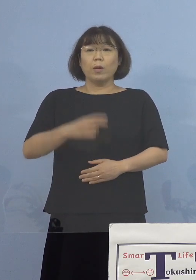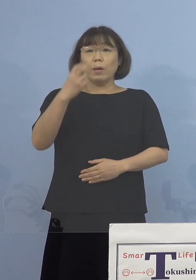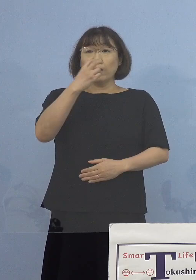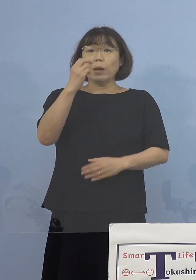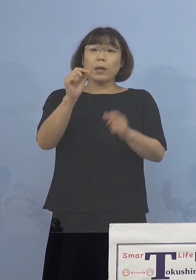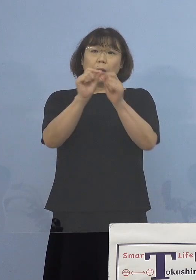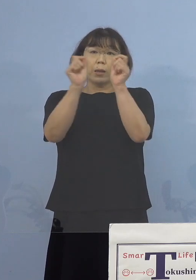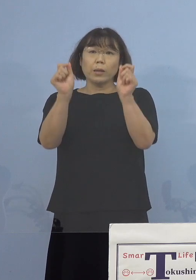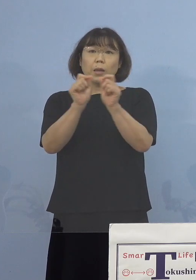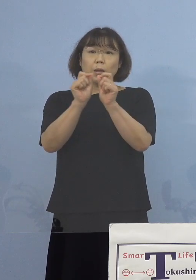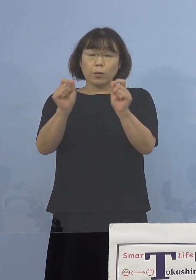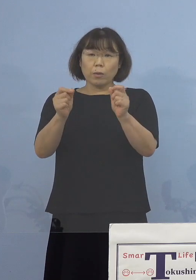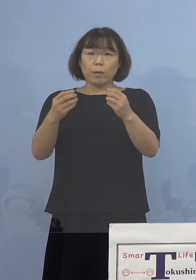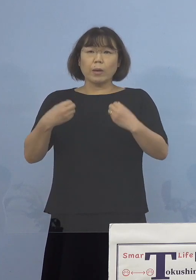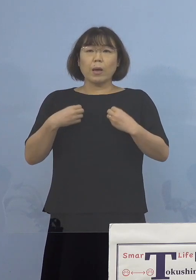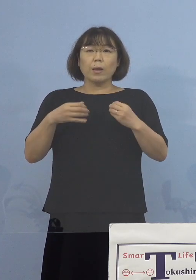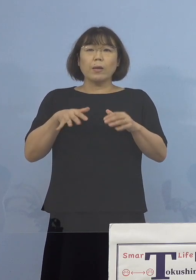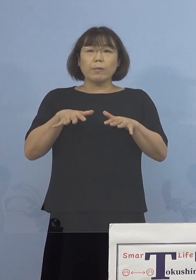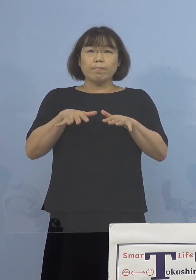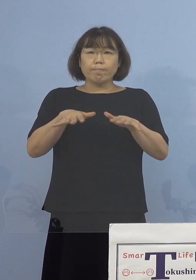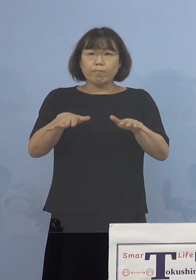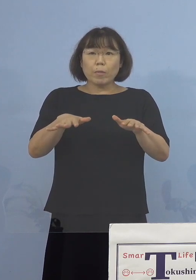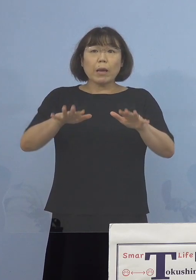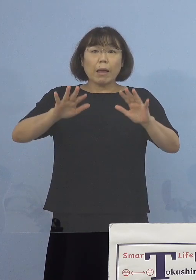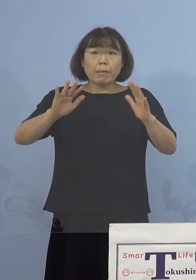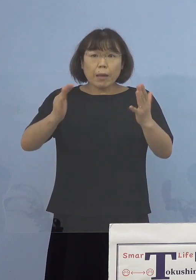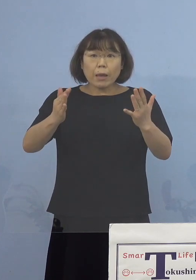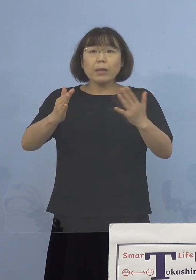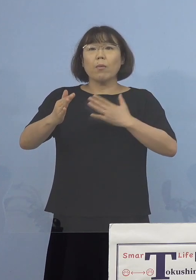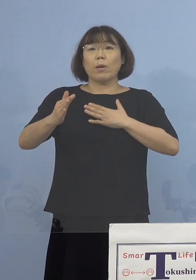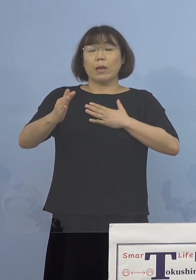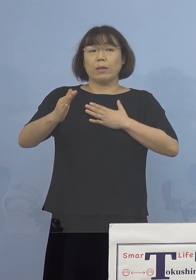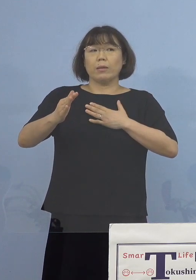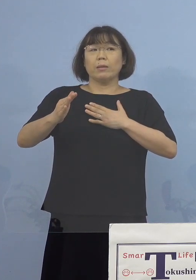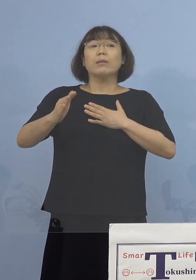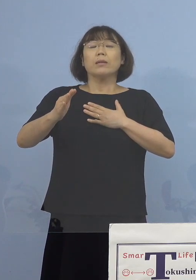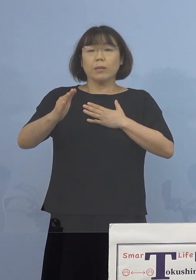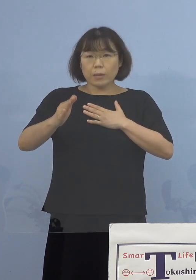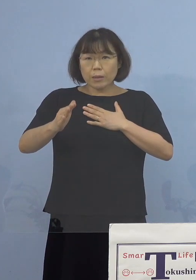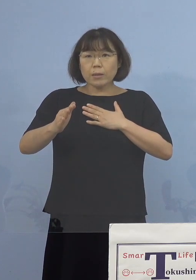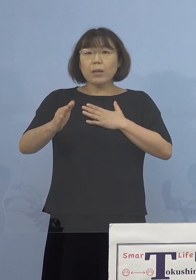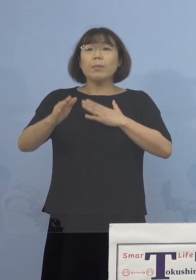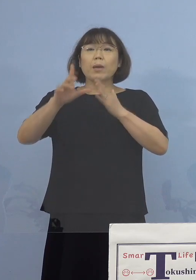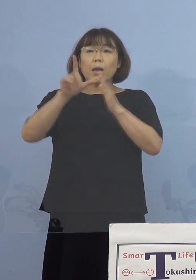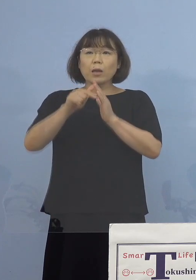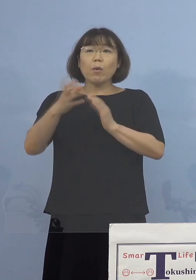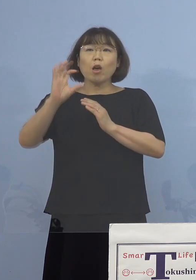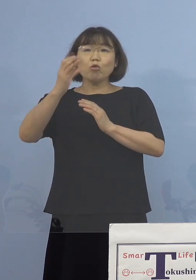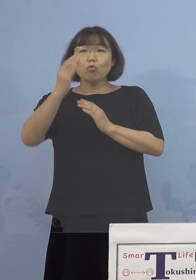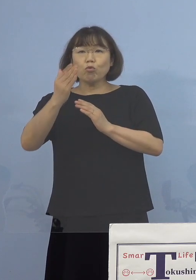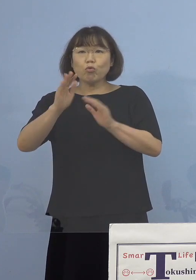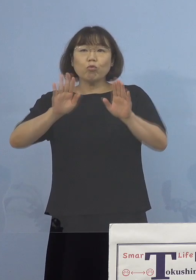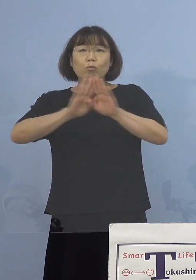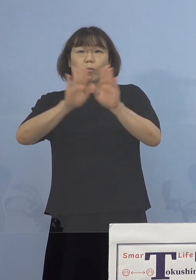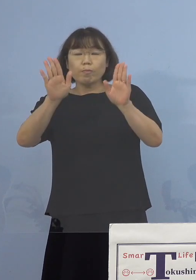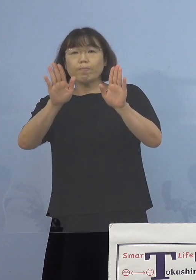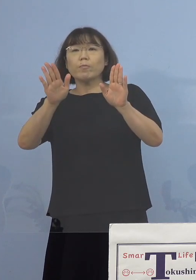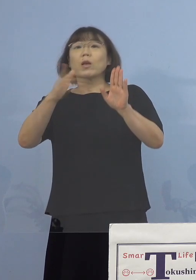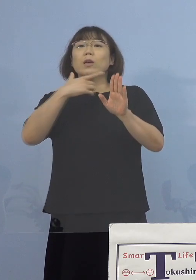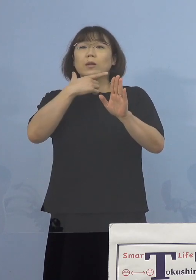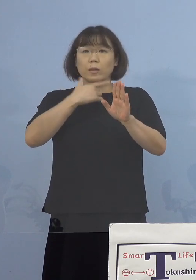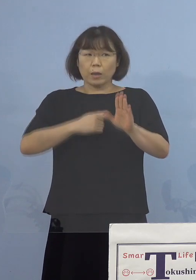感染の拡大の恐れがないといった段階で 救急を再開されるというふうに聞いております